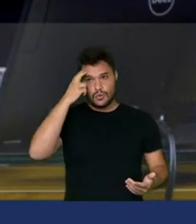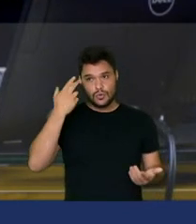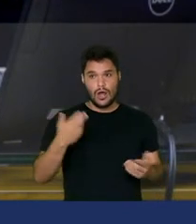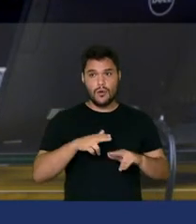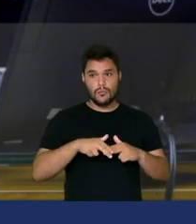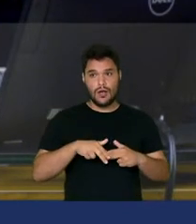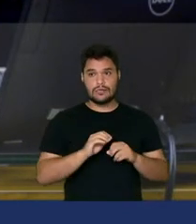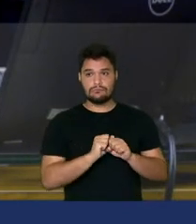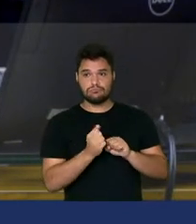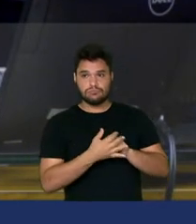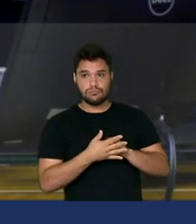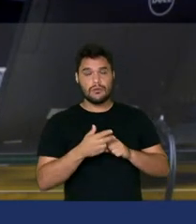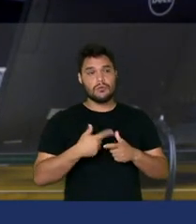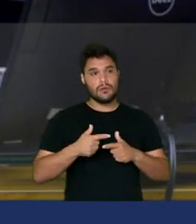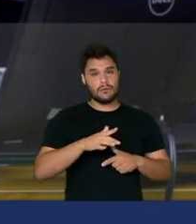PARA A ENFRENTAMENTO AS CONSEQUÊNCIA ECONÔMICAS NO